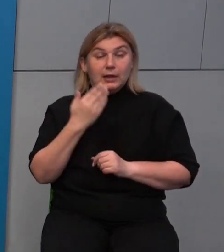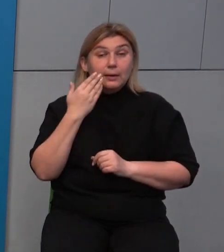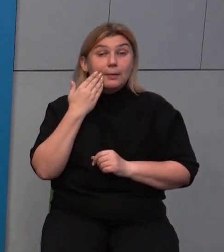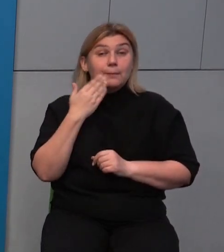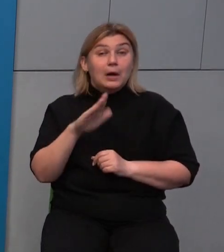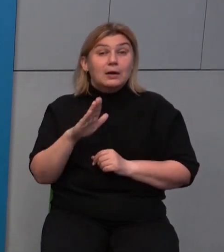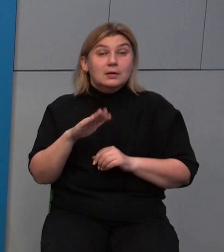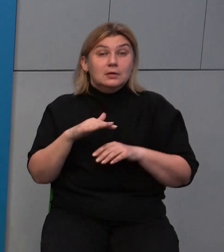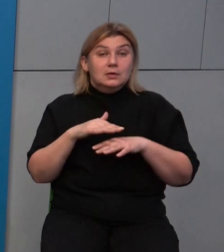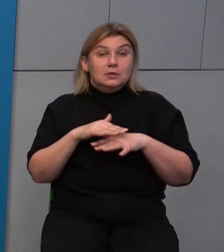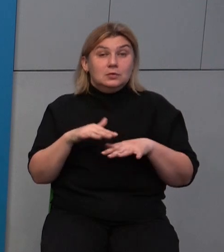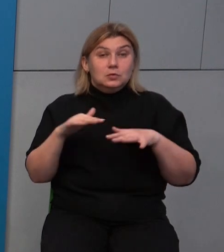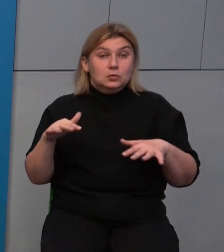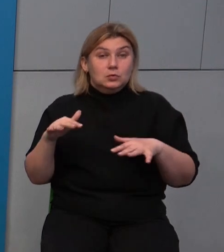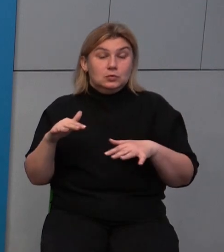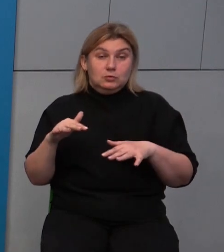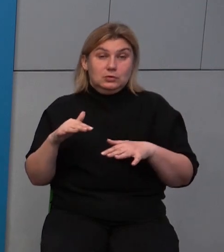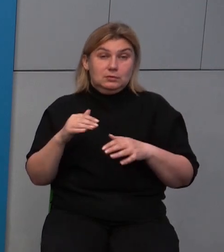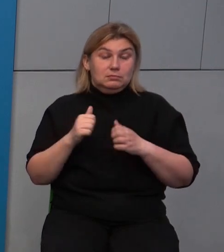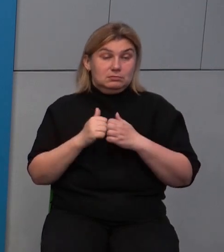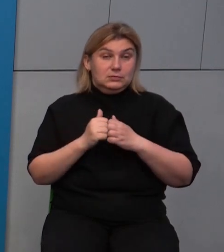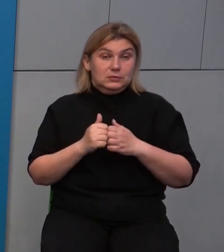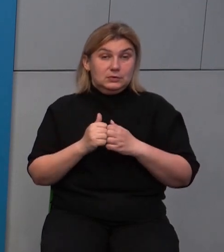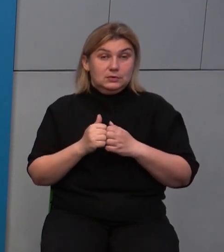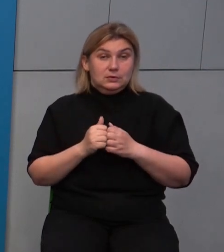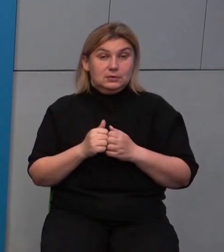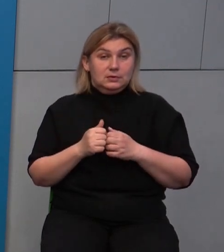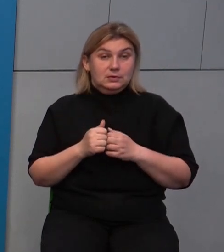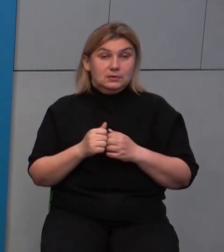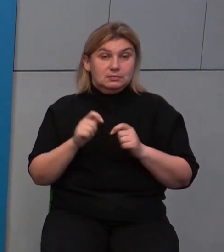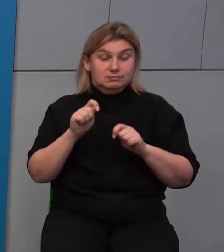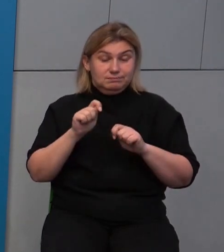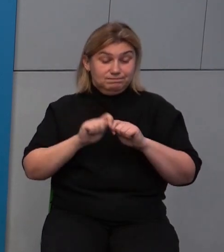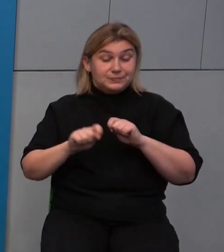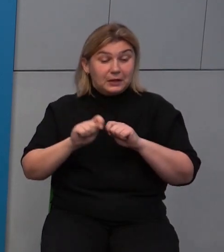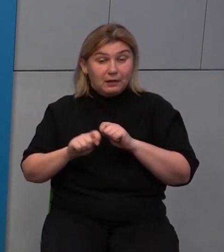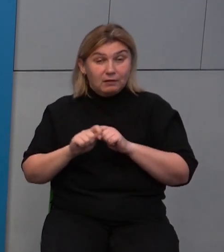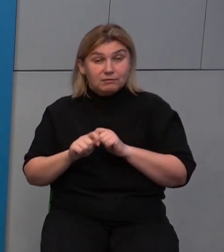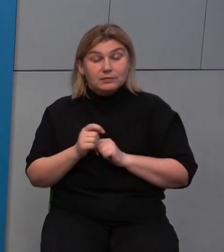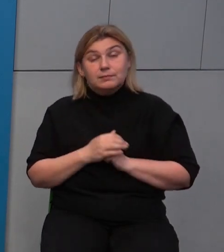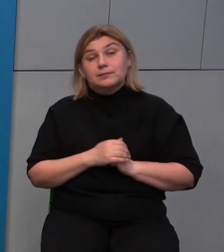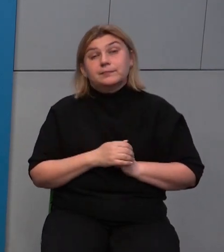dlatego że to było bardzo duże wyzwanie badawcze, ale też dlatego,